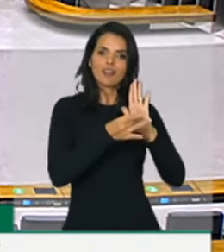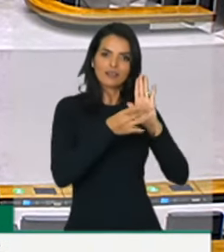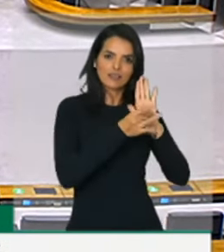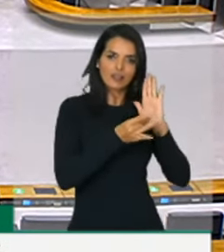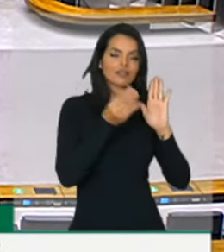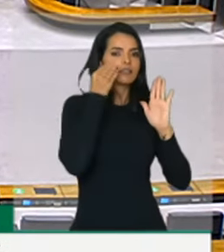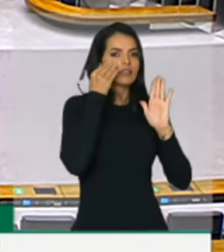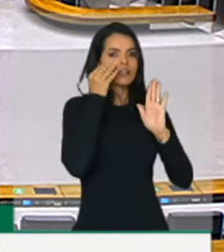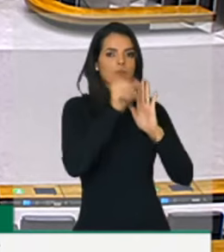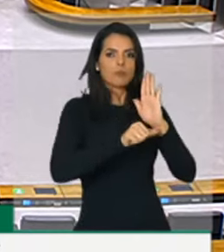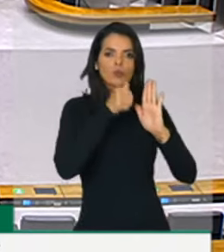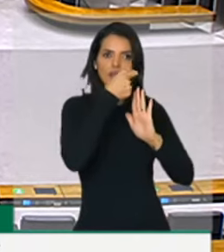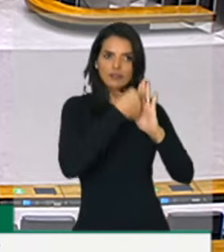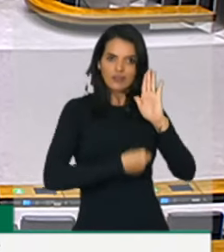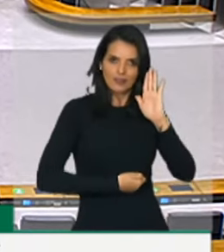DE MODIFICAÇÃO QUE OS DEPUTADOS DO PARTIDO DOS